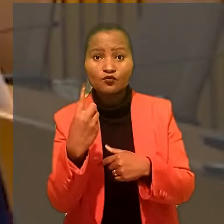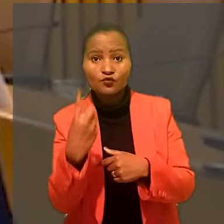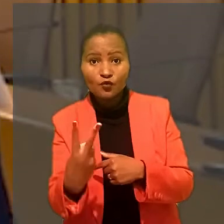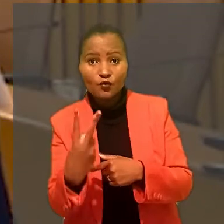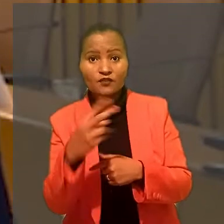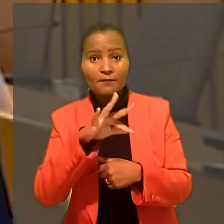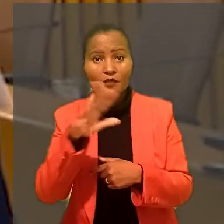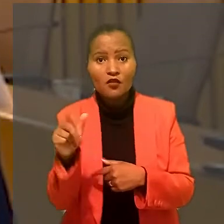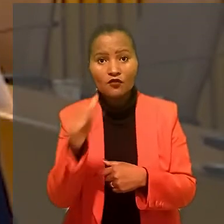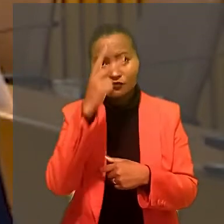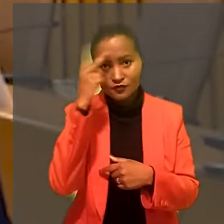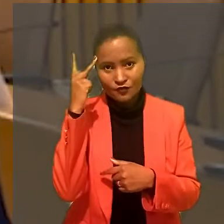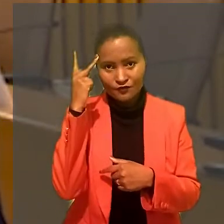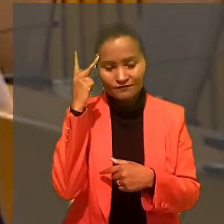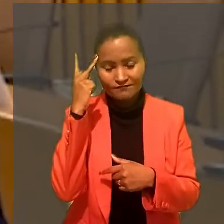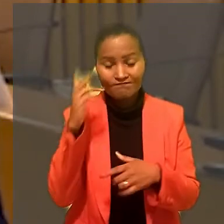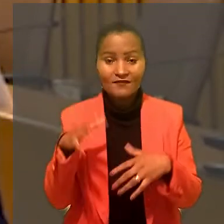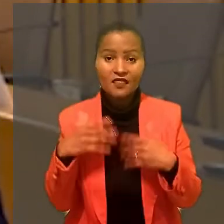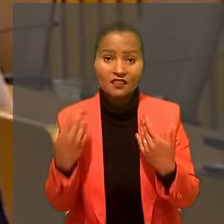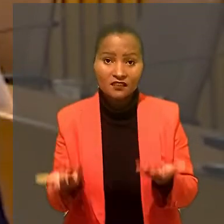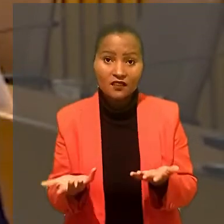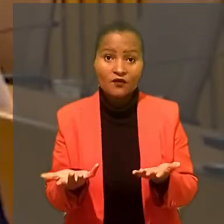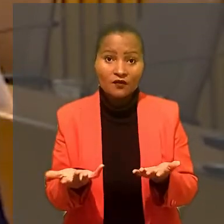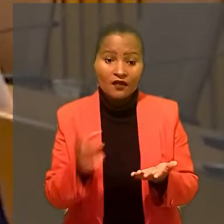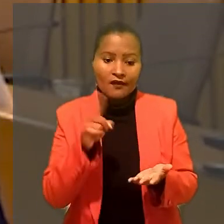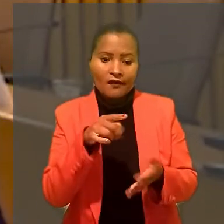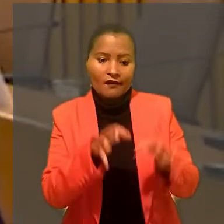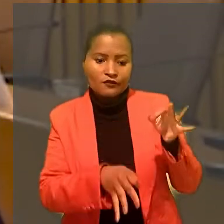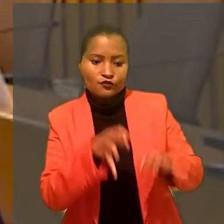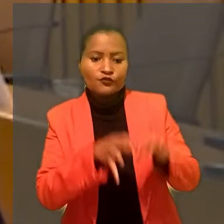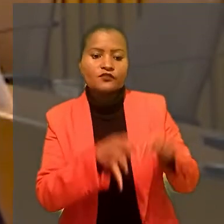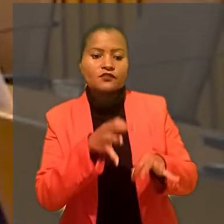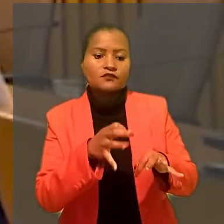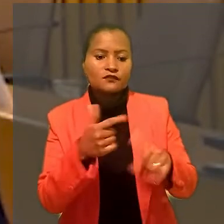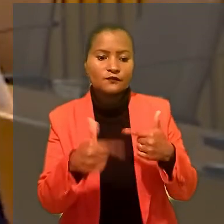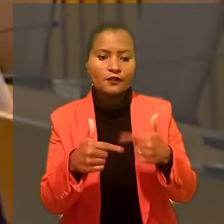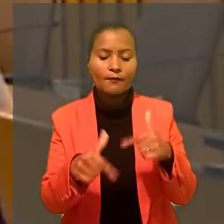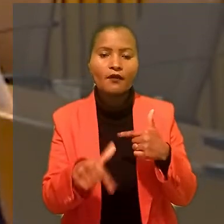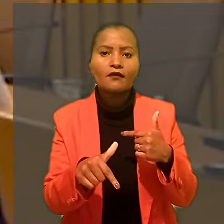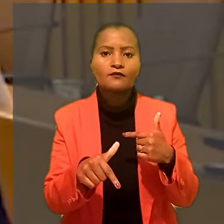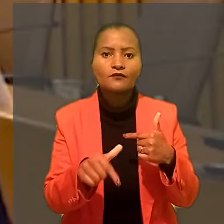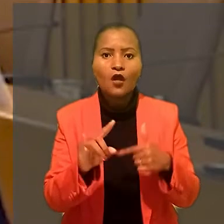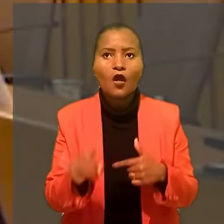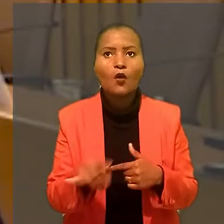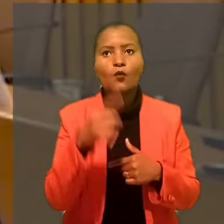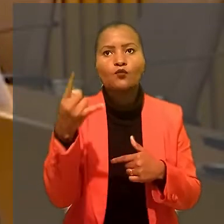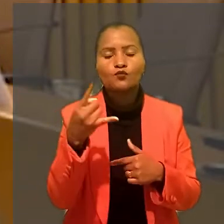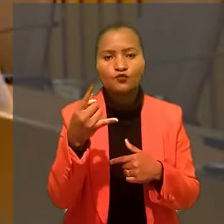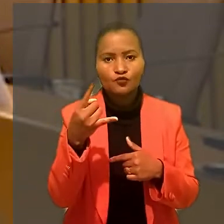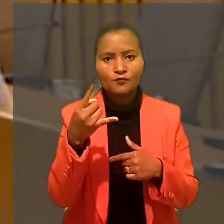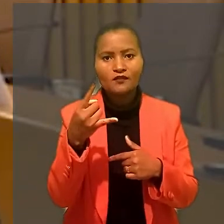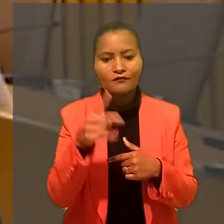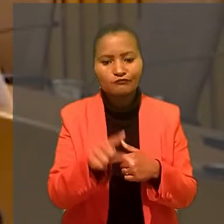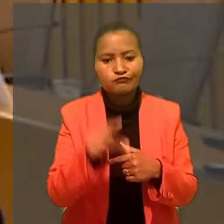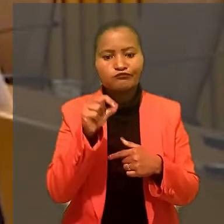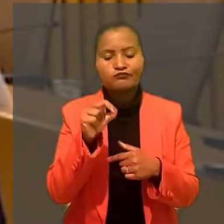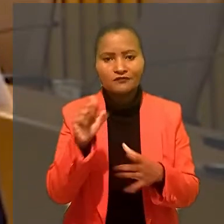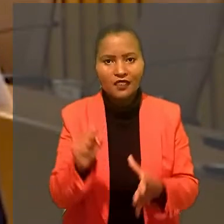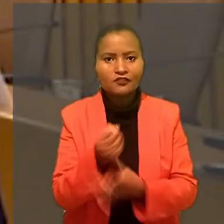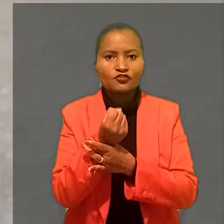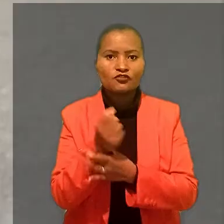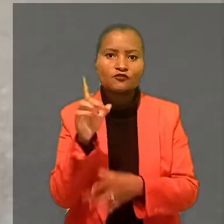Ou seja, é a Justiça do Trabalho a última porta de garantia dos direitos sociais".